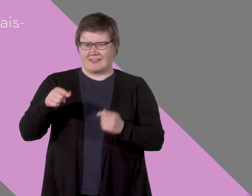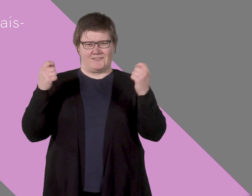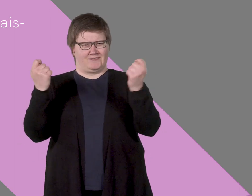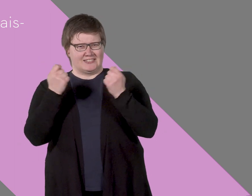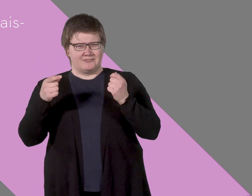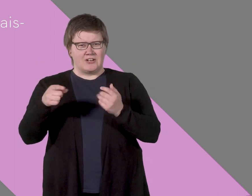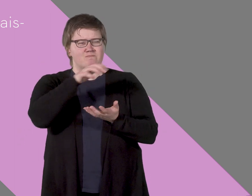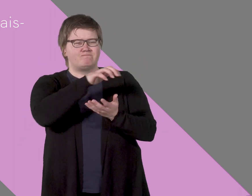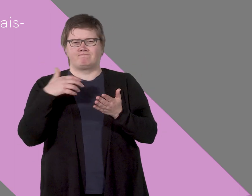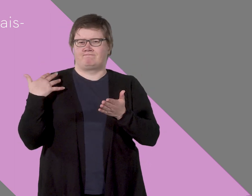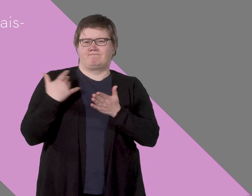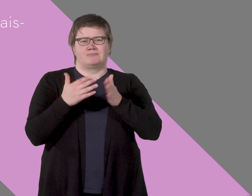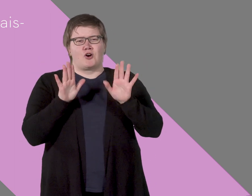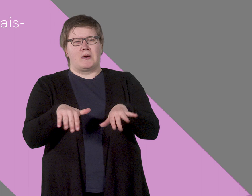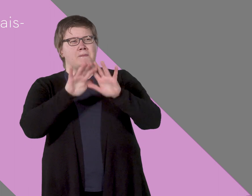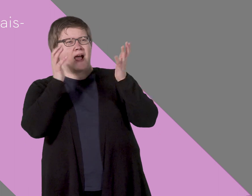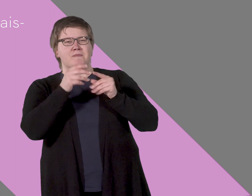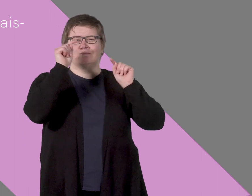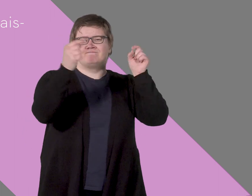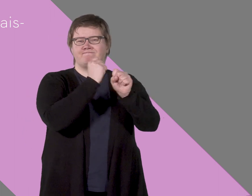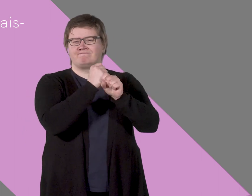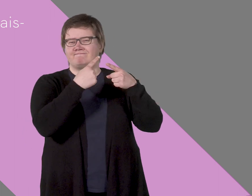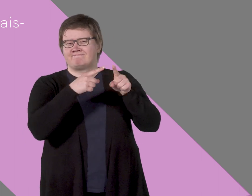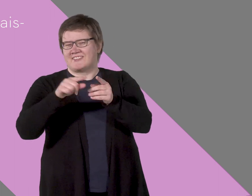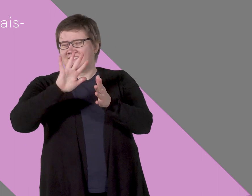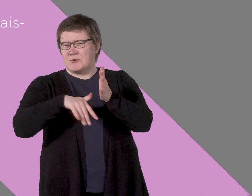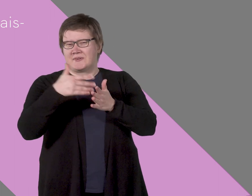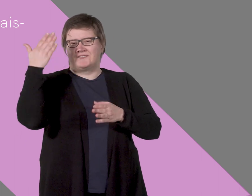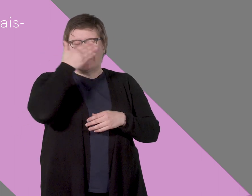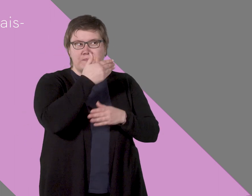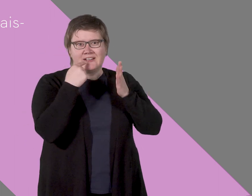Festivaali kokoaa viime vuosien viittoma- kieliset tuotannot eri puolilta maailmaa, -